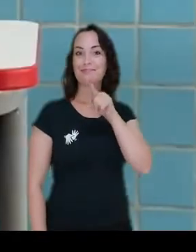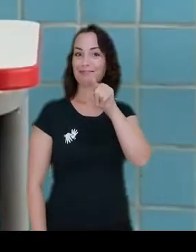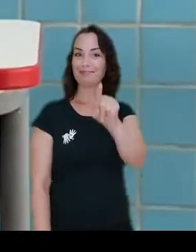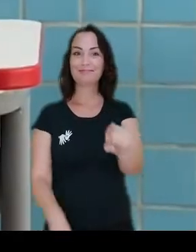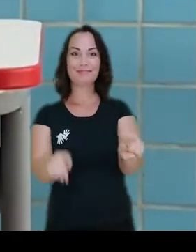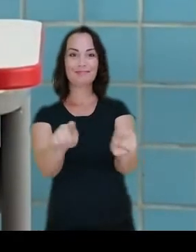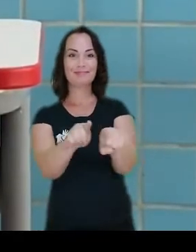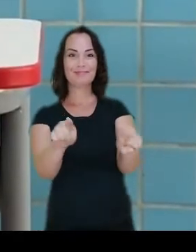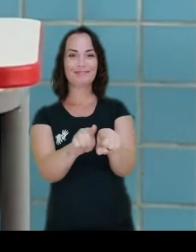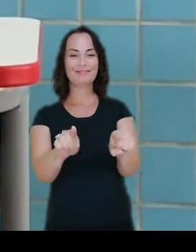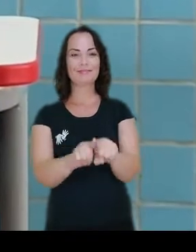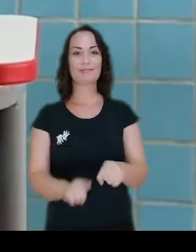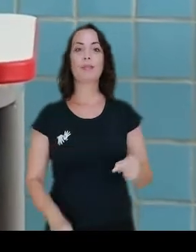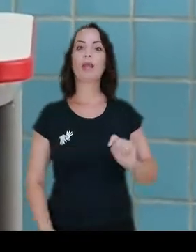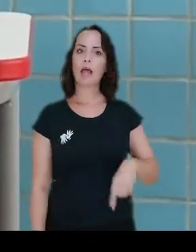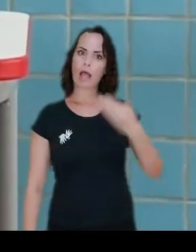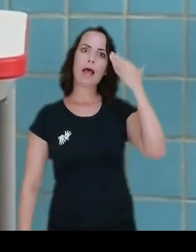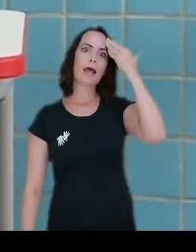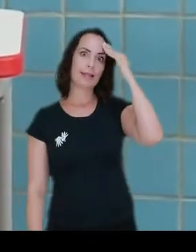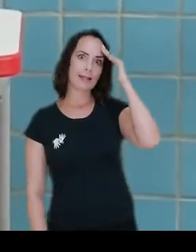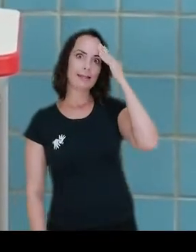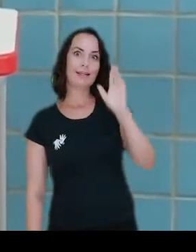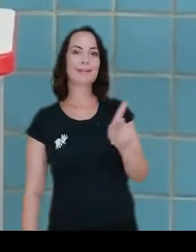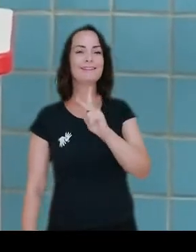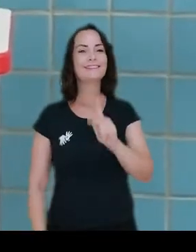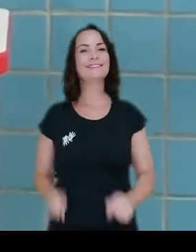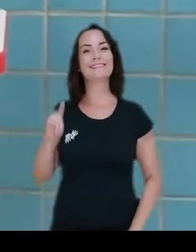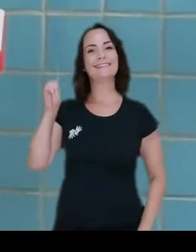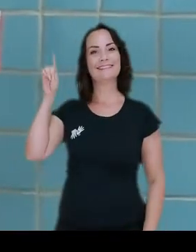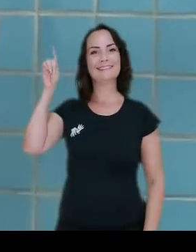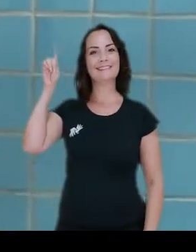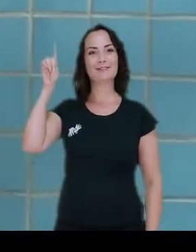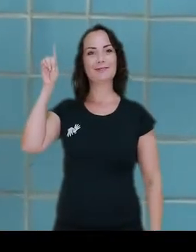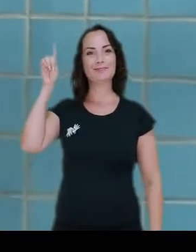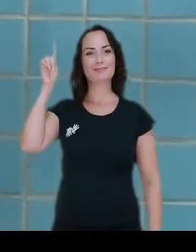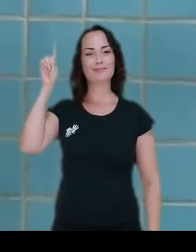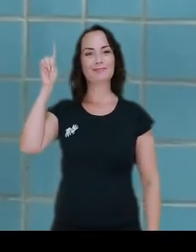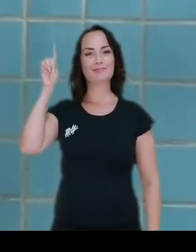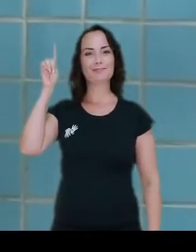Ah, entendi teacher. Nice to meet you too Kate!